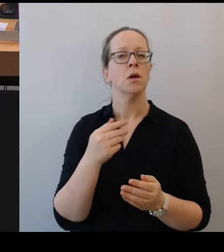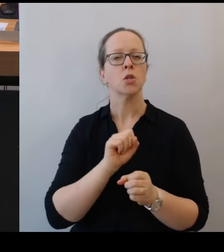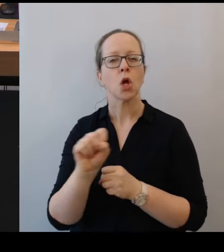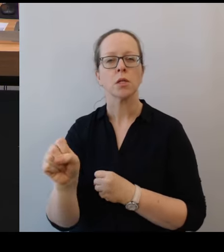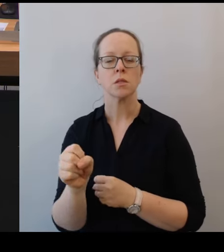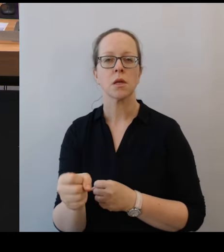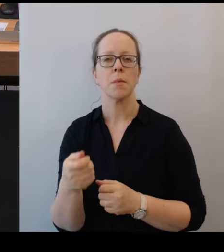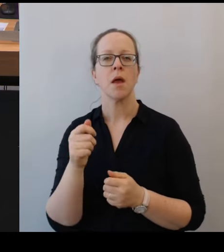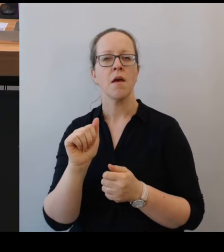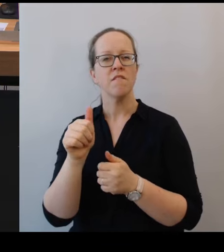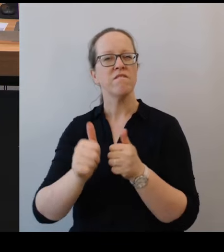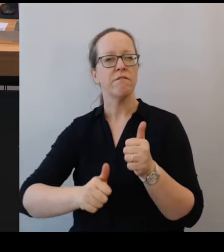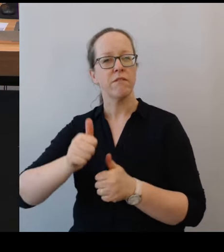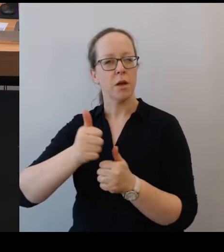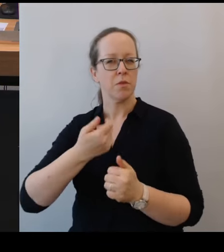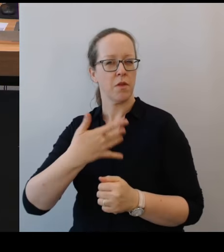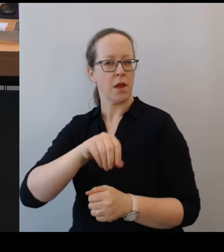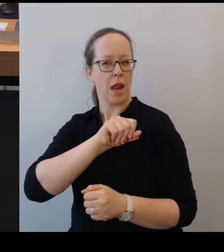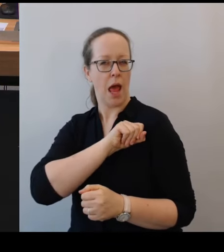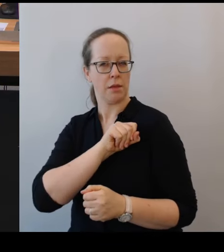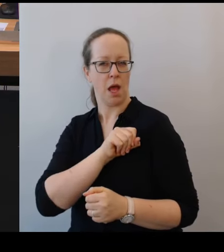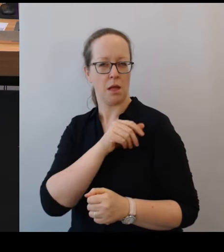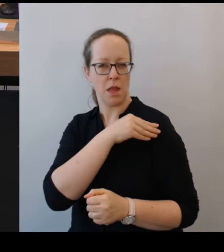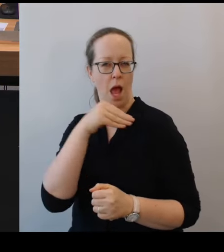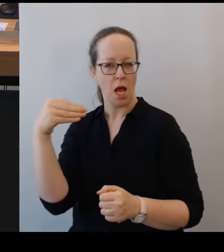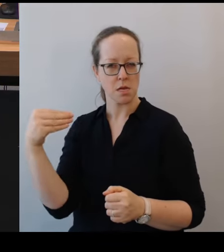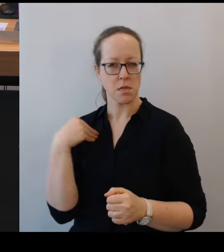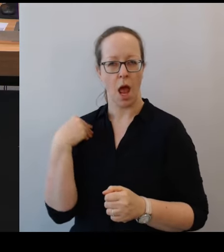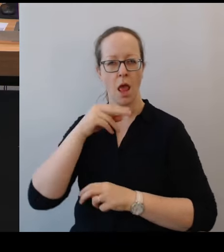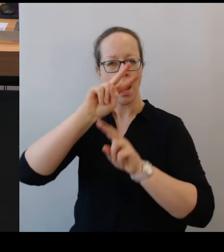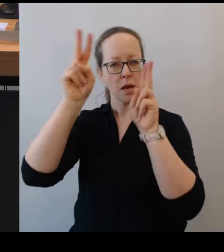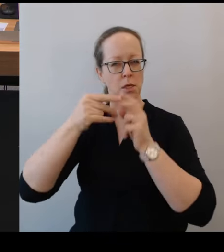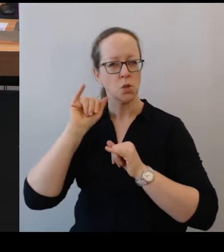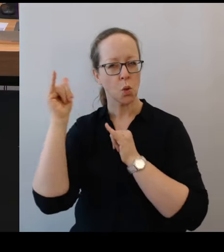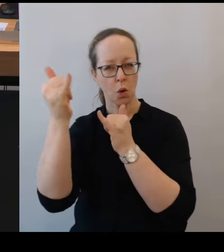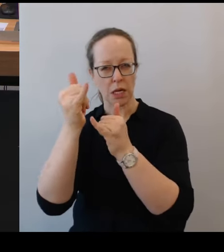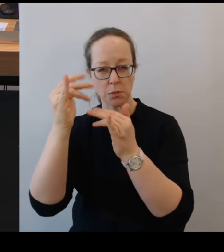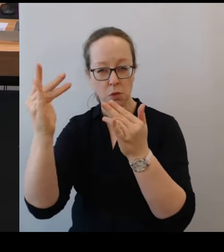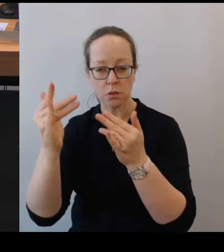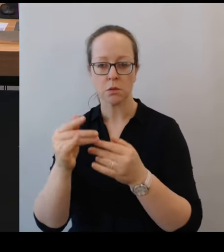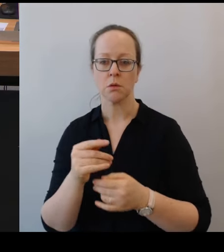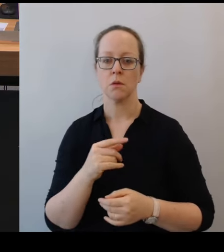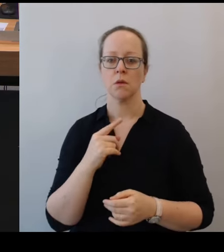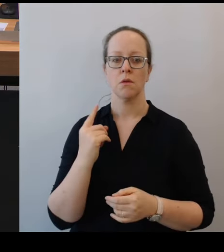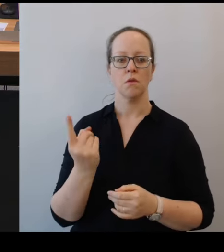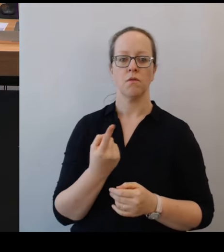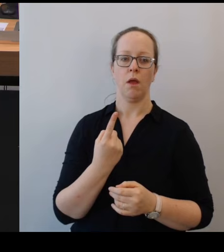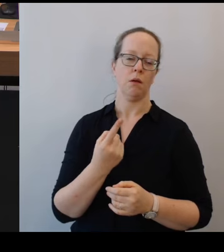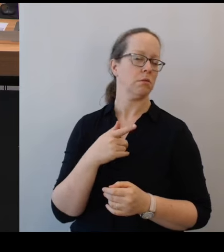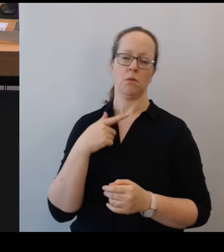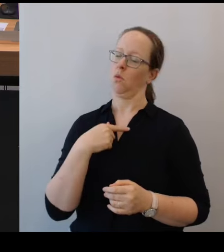Nein, wir machen das offenbar als einzige nicht mit. Und das ist der Grund, dass Sie uns weghaben wollen und bekämpfen.